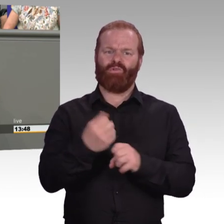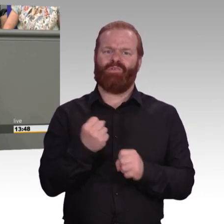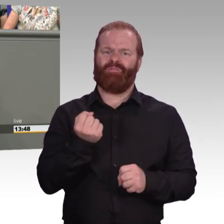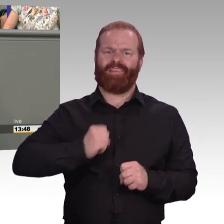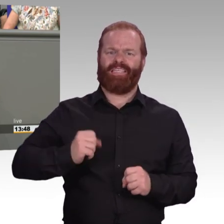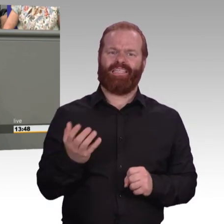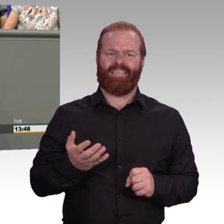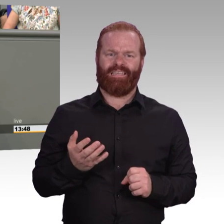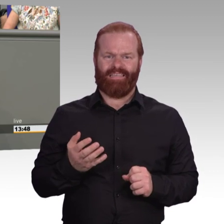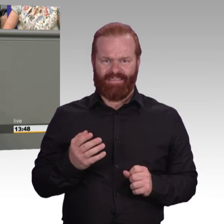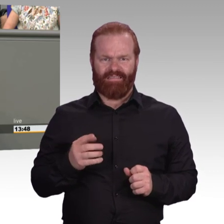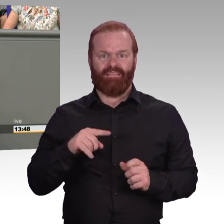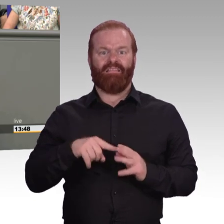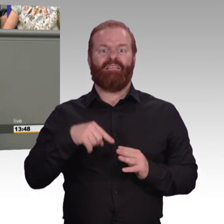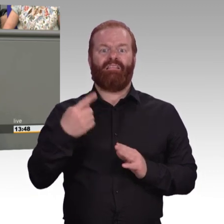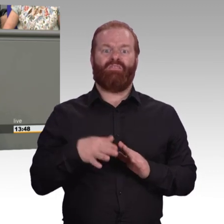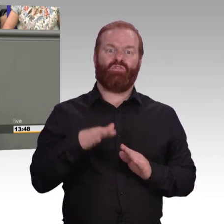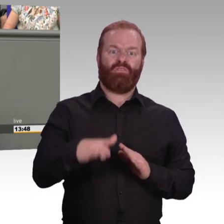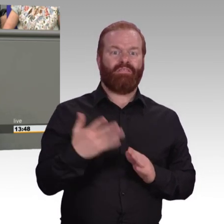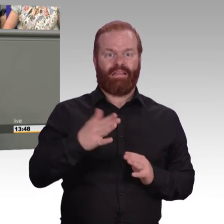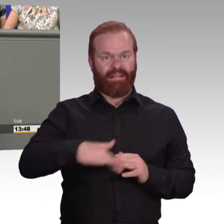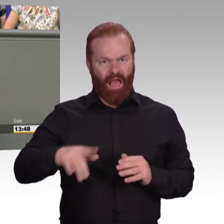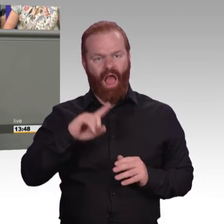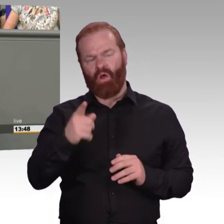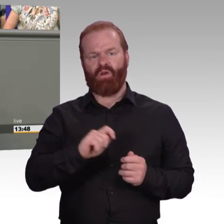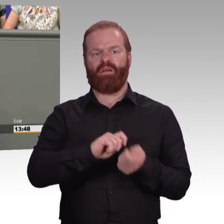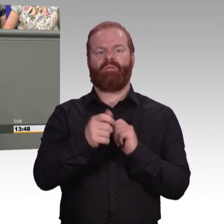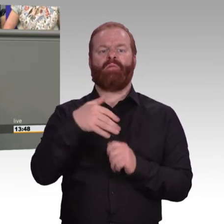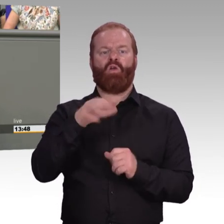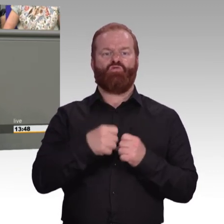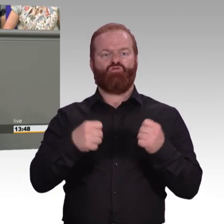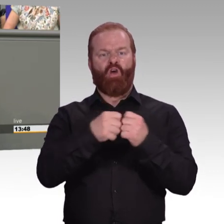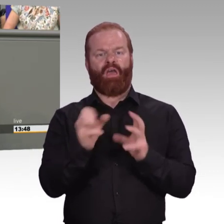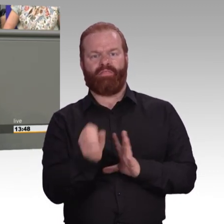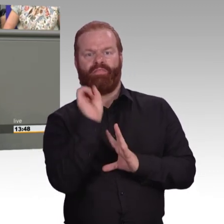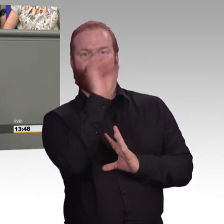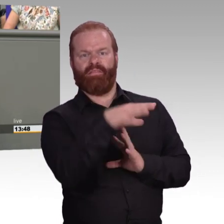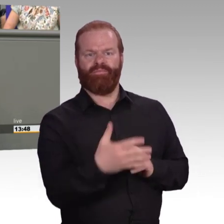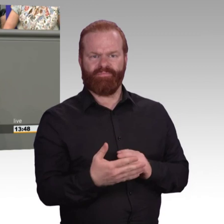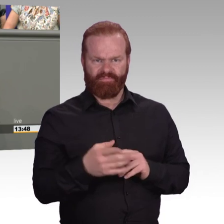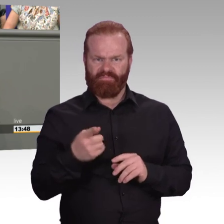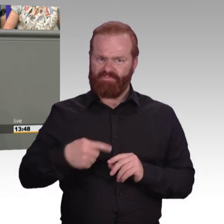Sie wollen Familien zerstören, Eltern entrechten und Kinder mit Hilfe des Staates in die Position